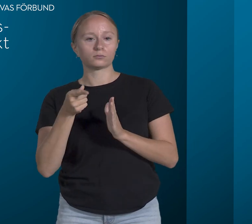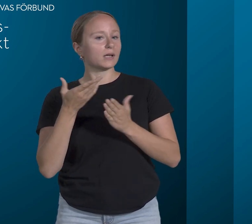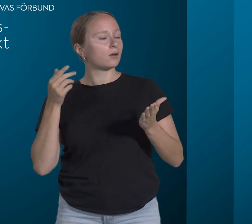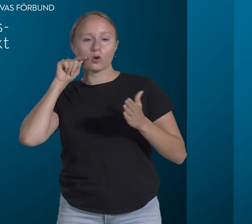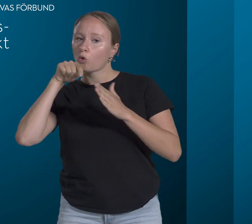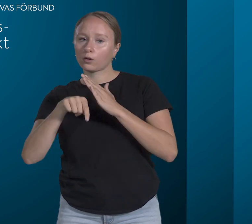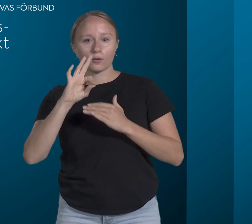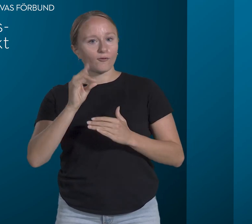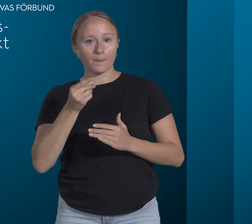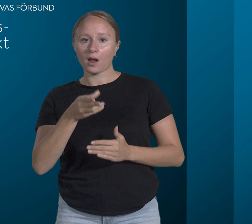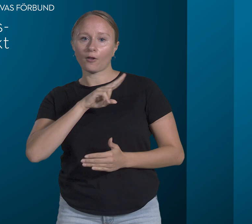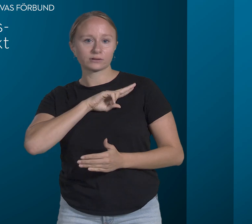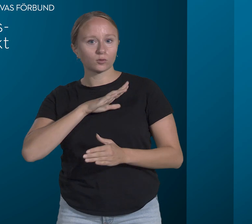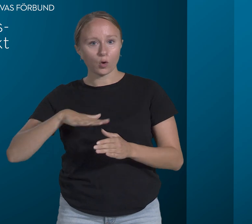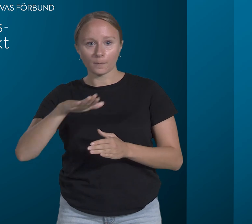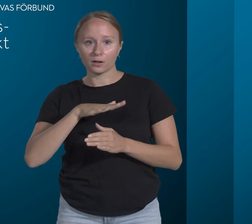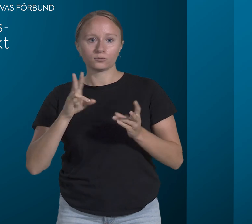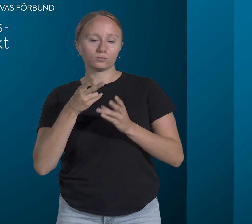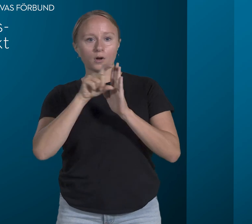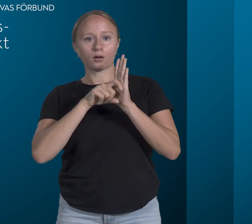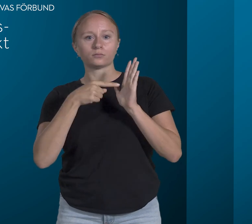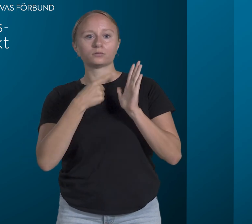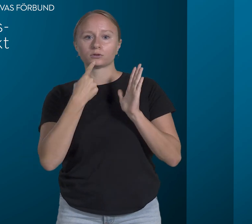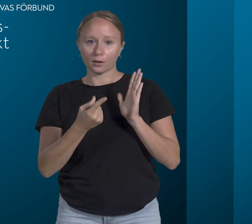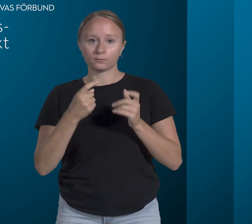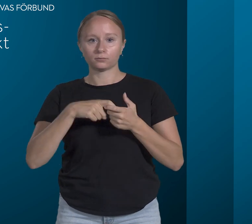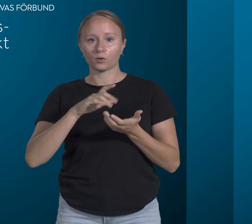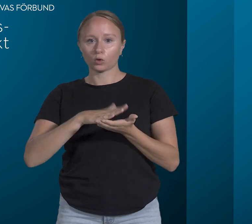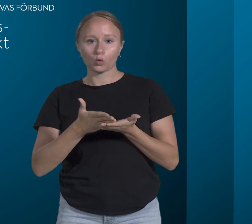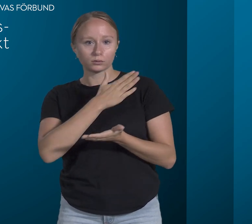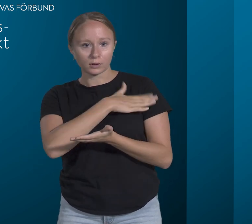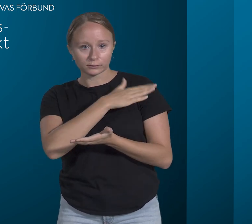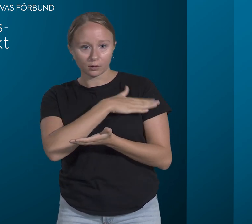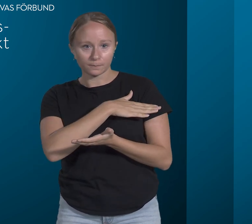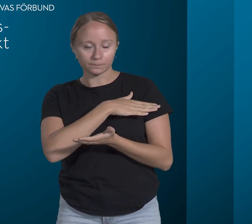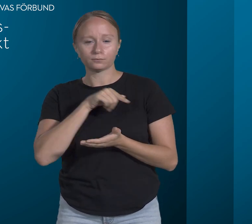inte till FPA:s ansvarsområde enligt lagen om tolkningstjänster, -